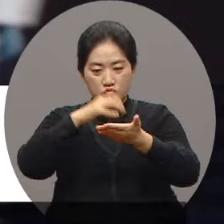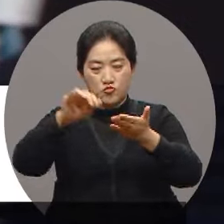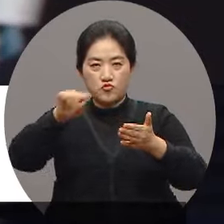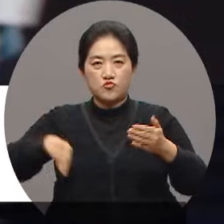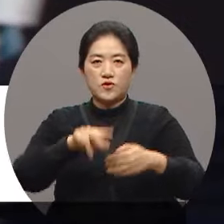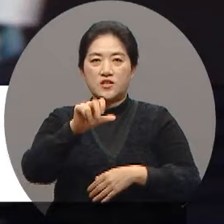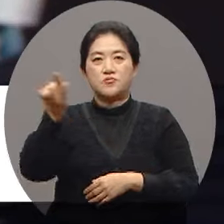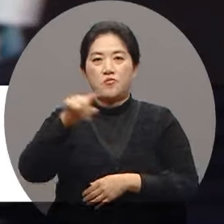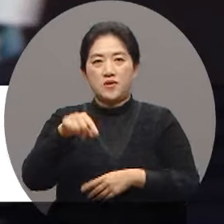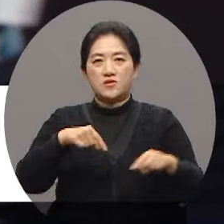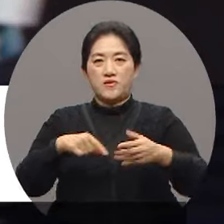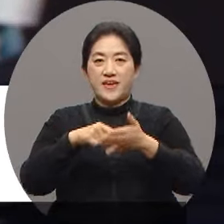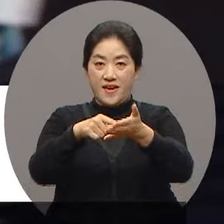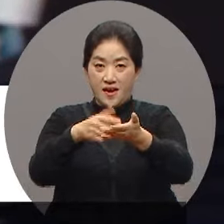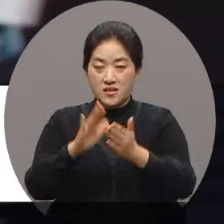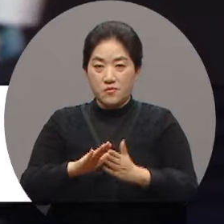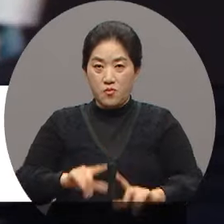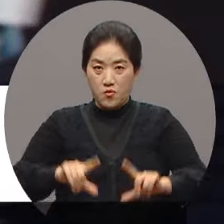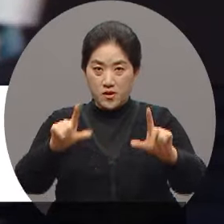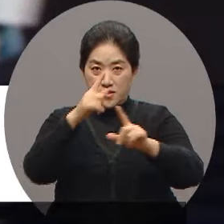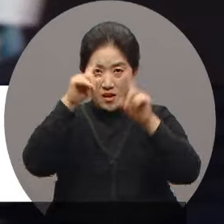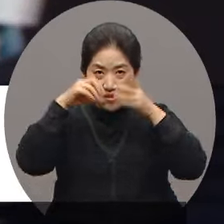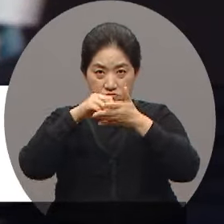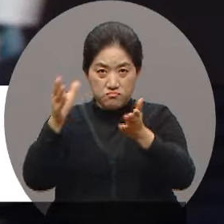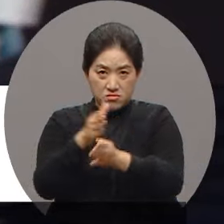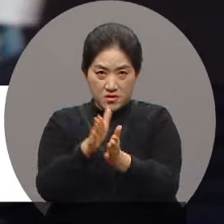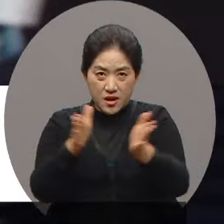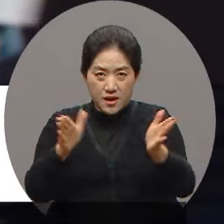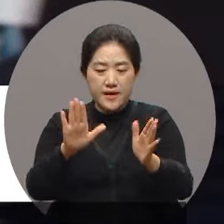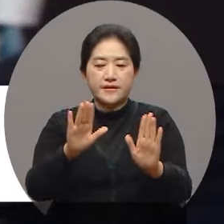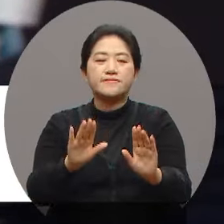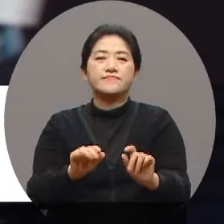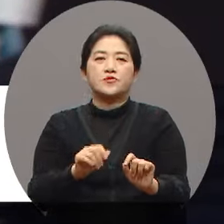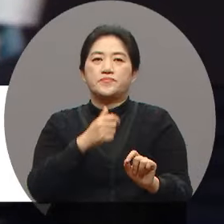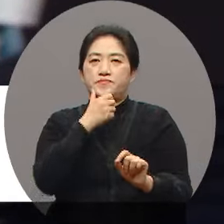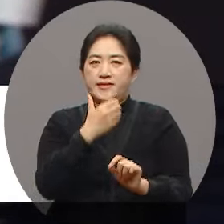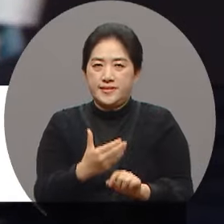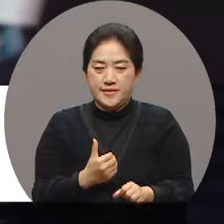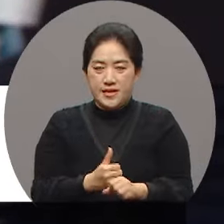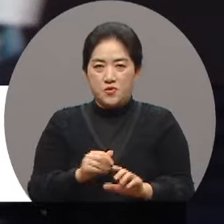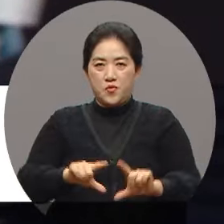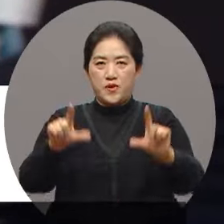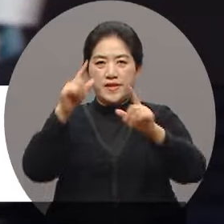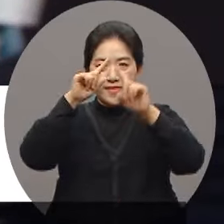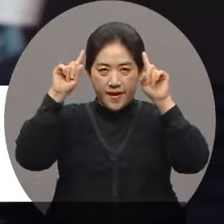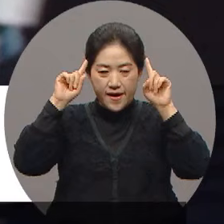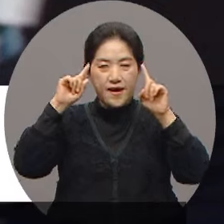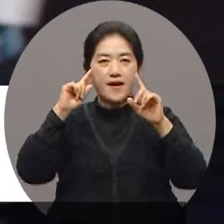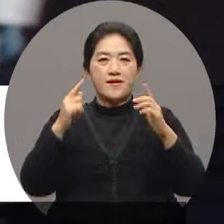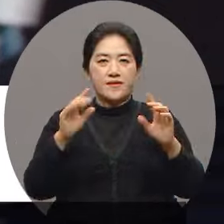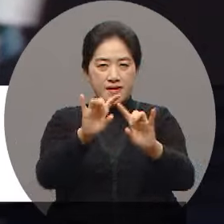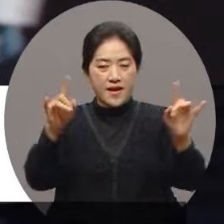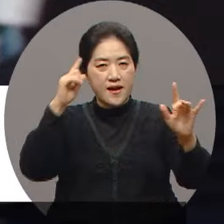25%까지 확대하는 정책이 추진됩니다. 다만 올해 대입부터 본격 시행을 검토하던 것에서 한 발 물러나 올해는 대학 자율에